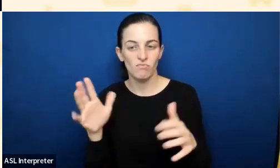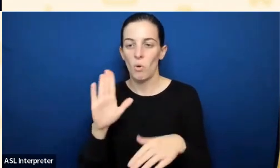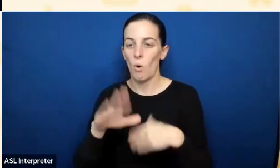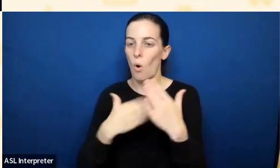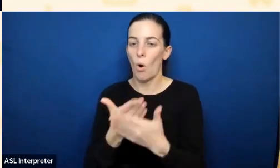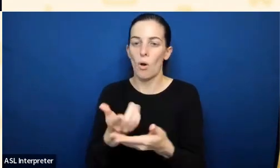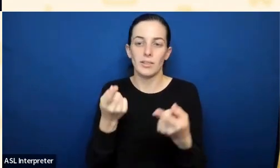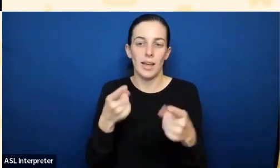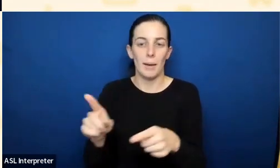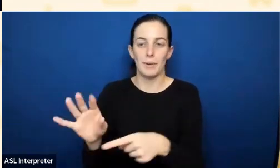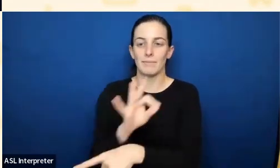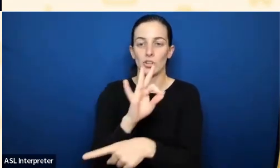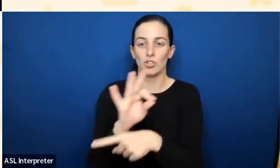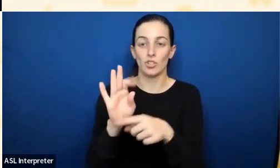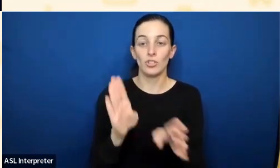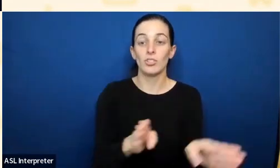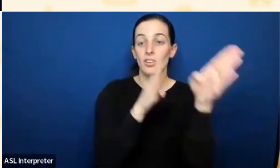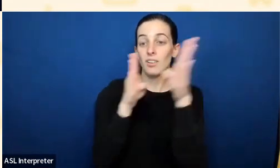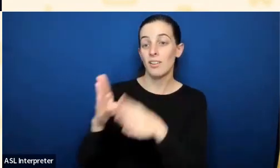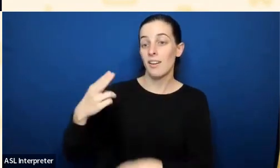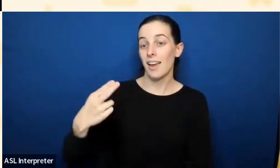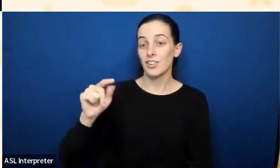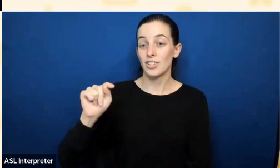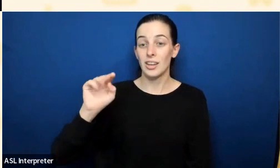Si nos dirigimos a nuestro archivo HTML, he incluido la etiqueta de "body"